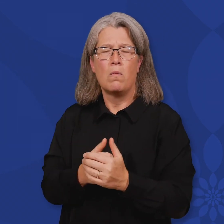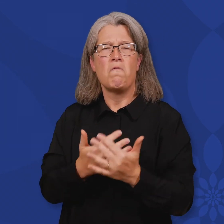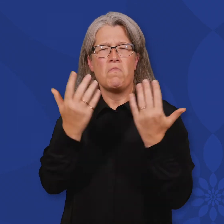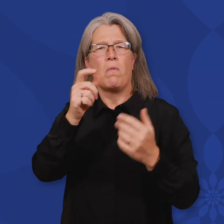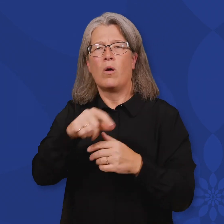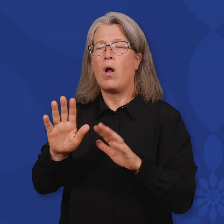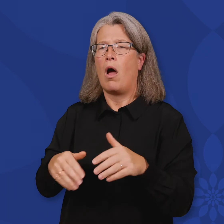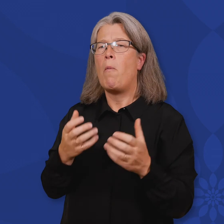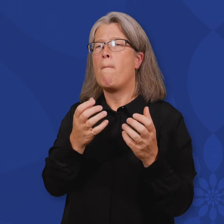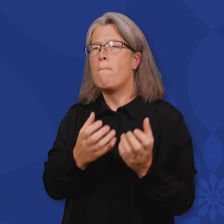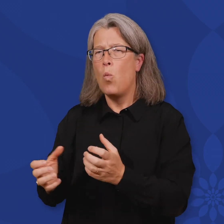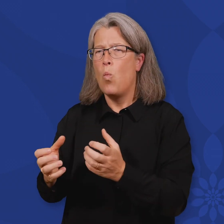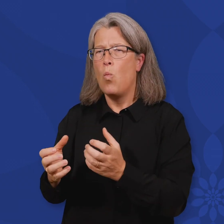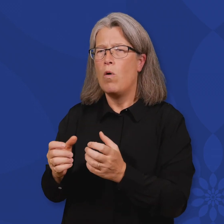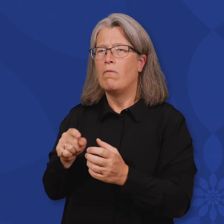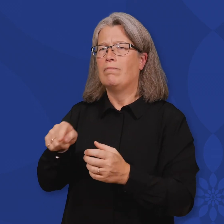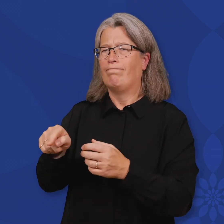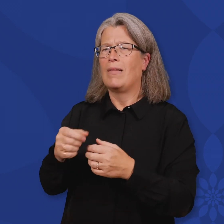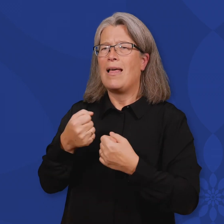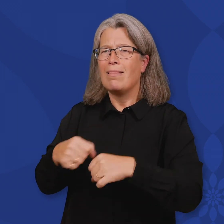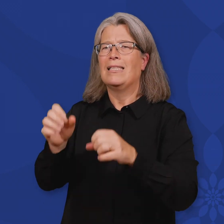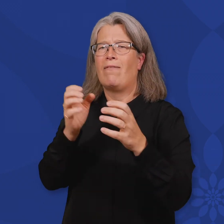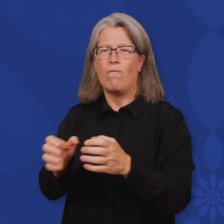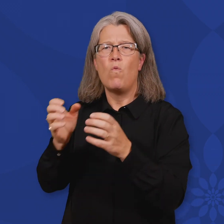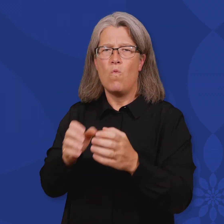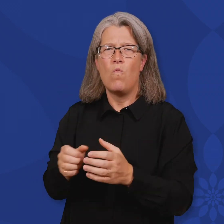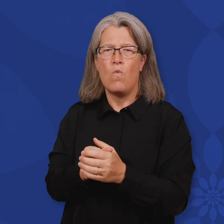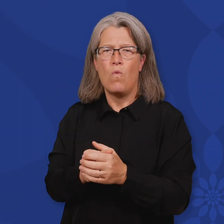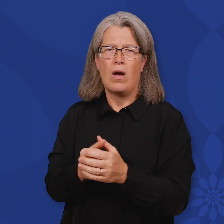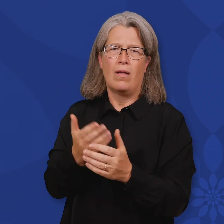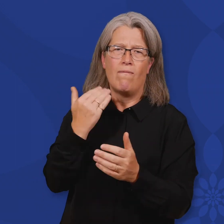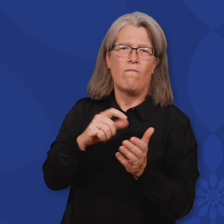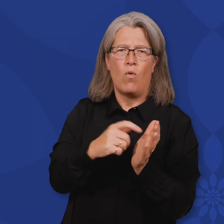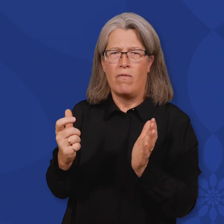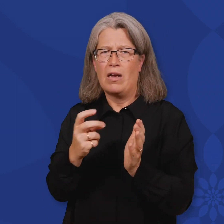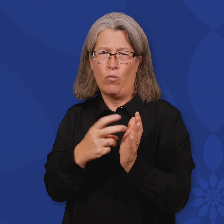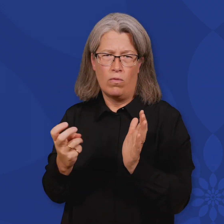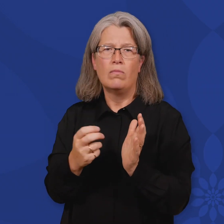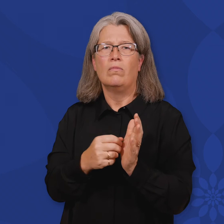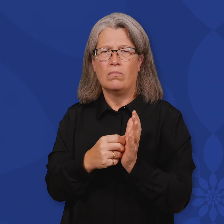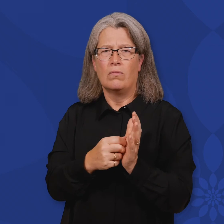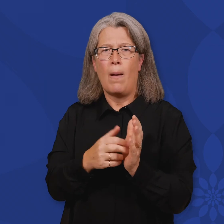Även behovet av intensivvård har ökat under de senaste två veckorna, -